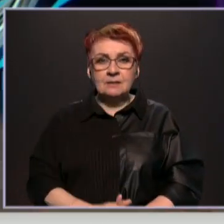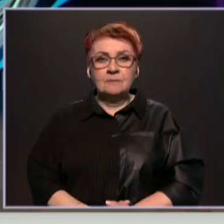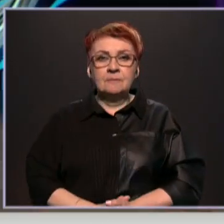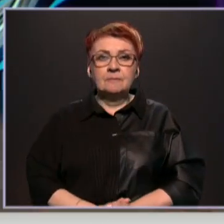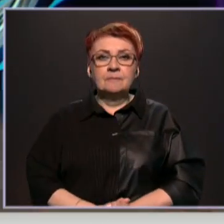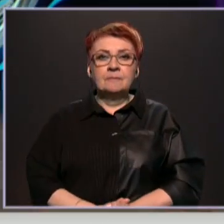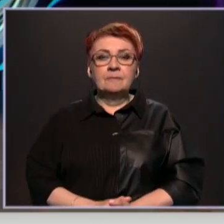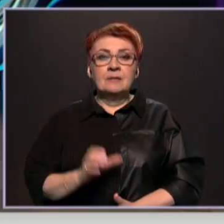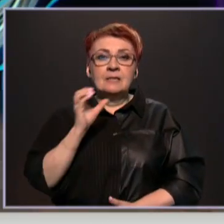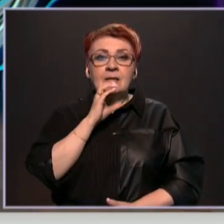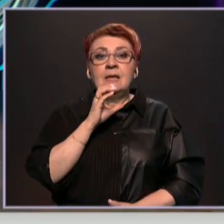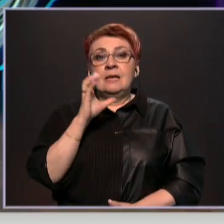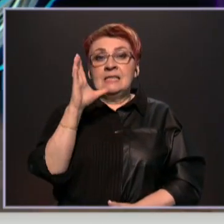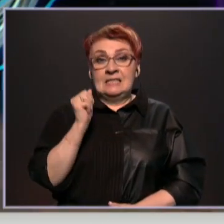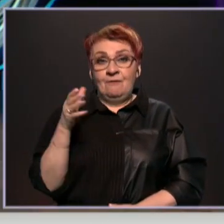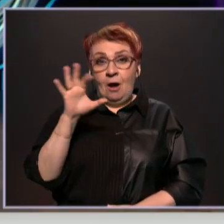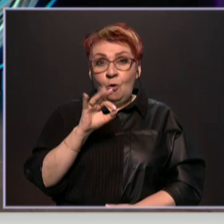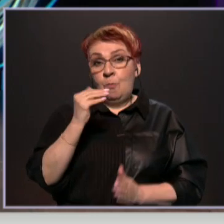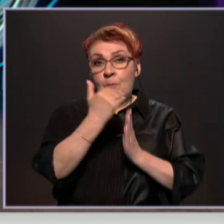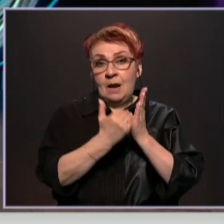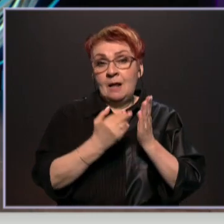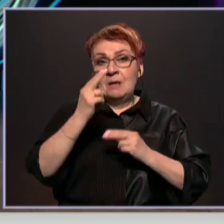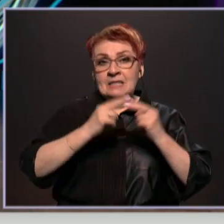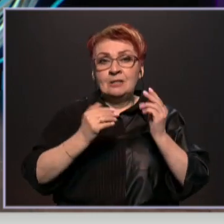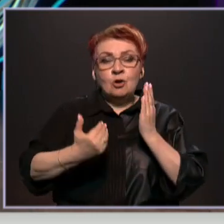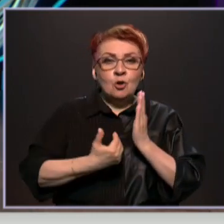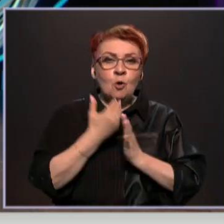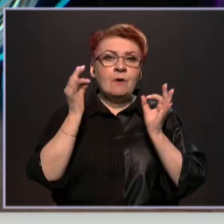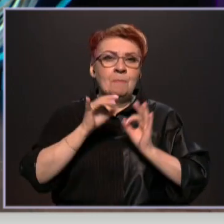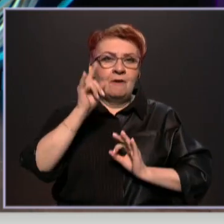северо-восточном округе Москвы по программе строительства новых православных церквей